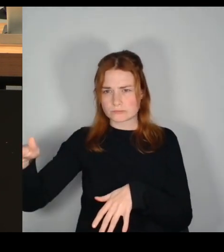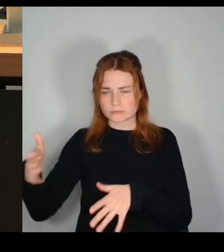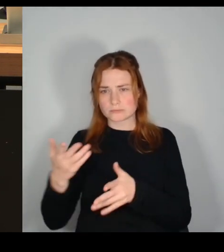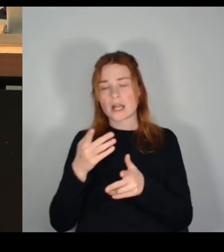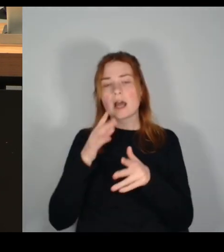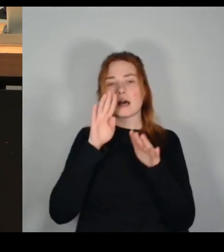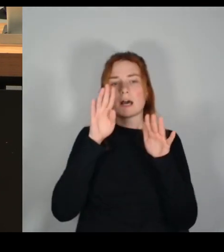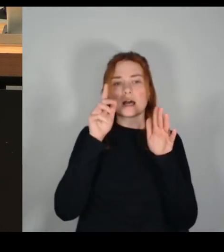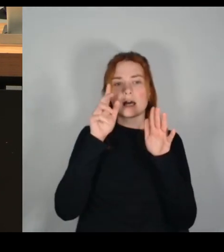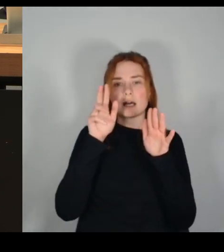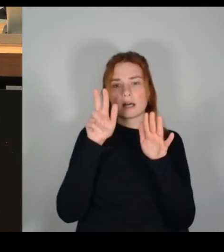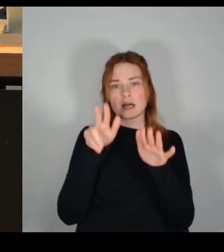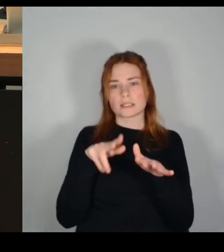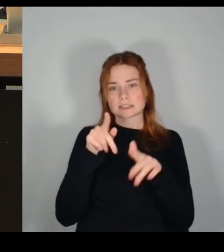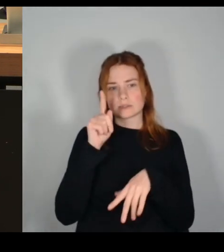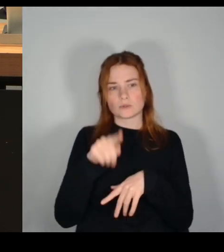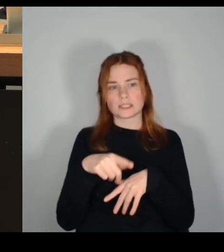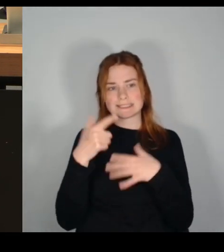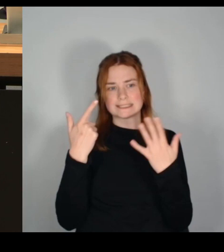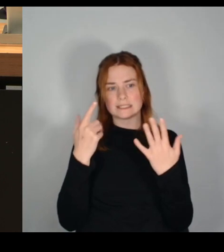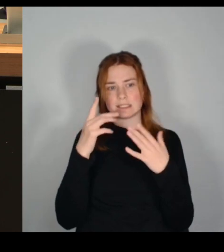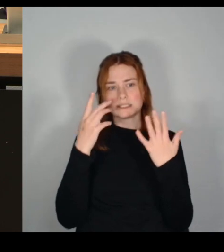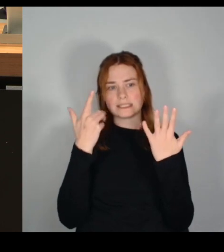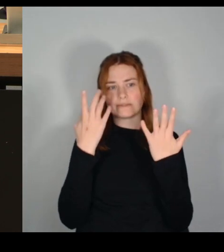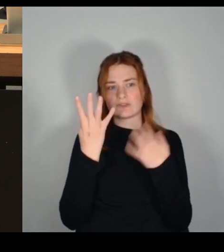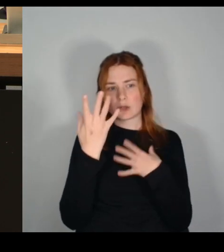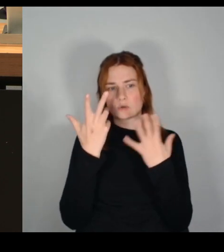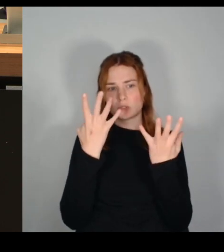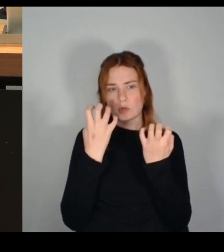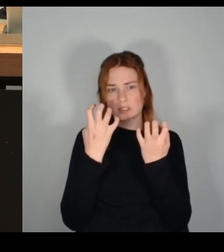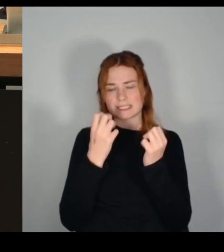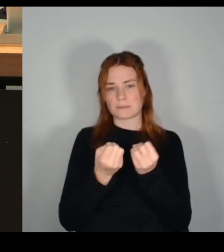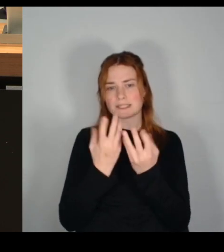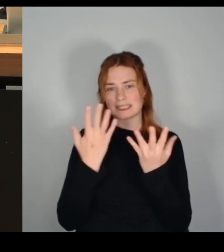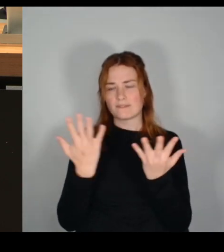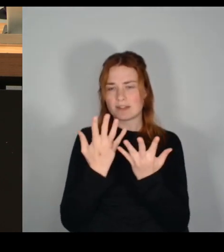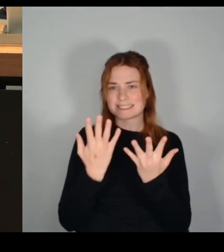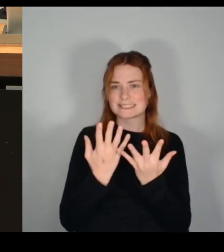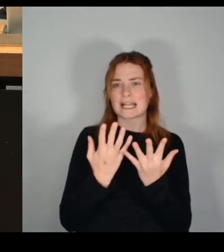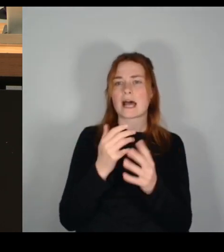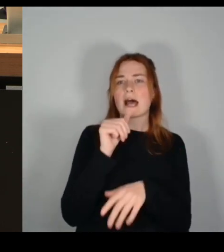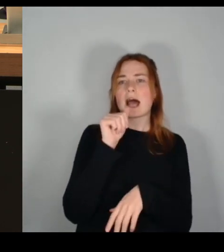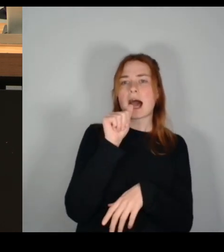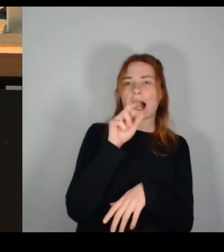und Aramäern verübten Massaker der osmanischen Truppen auch Tausende Jesiden getötet.